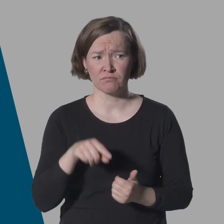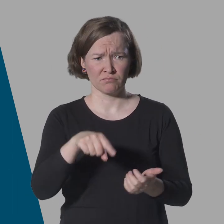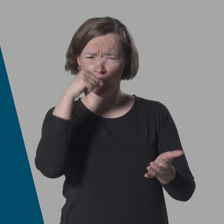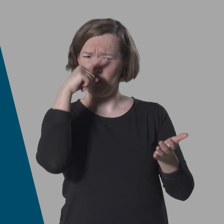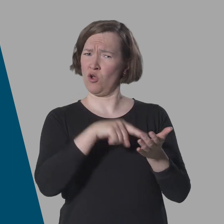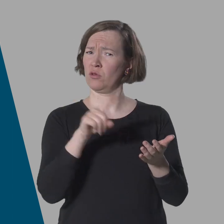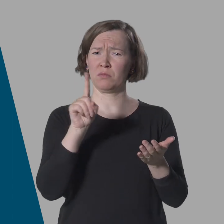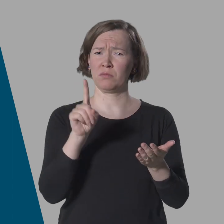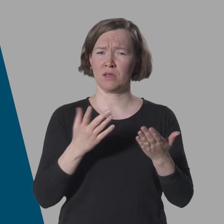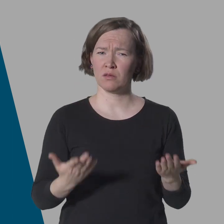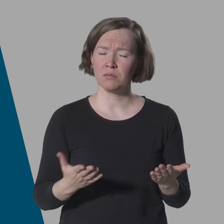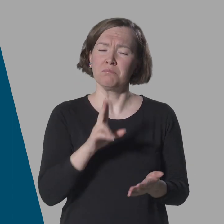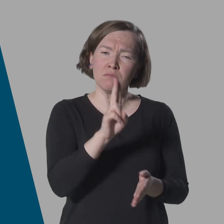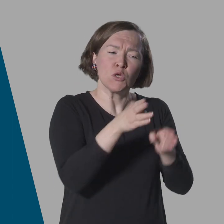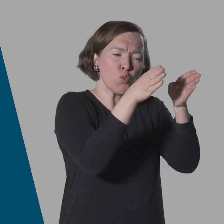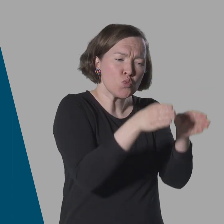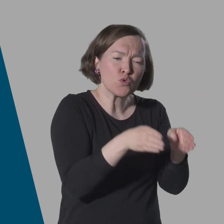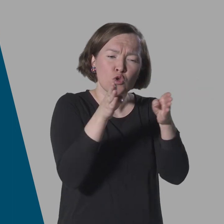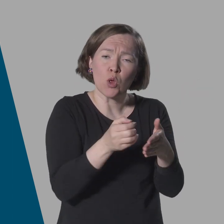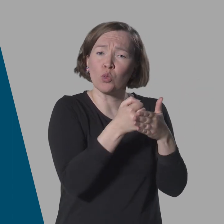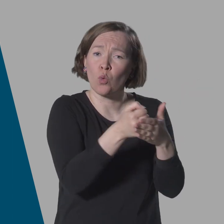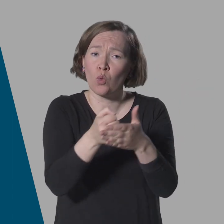Tämä tarkoittaa usein yksilöllistä tukea -